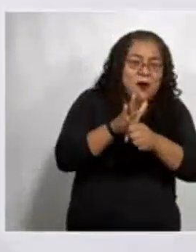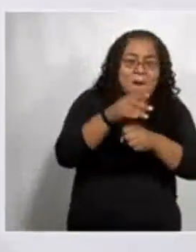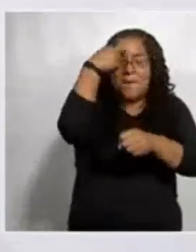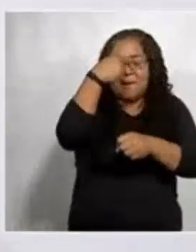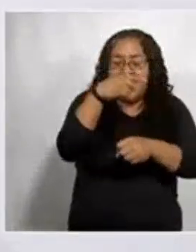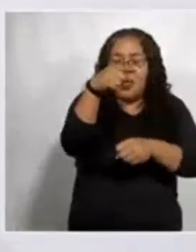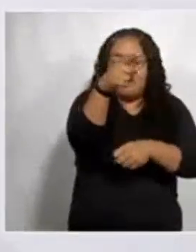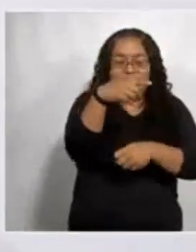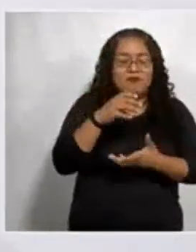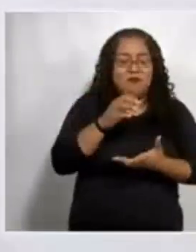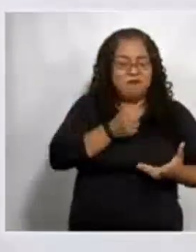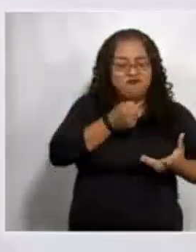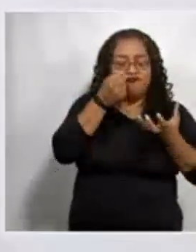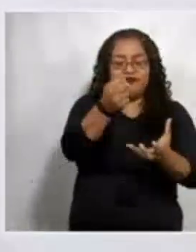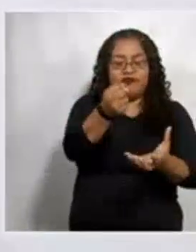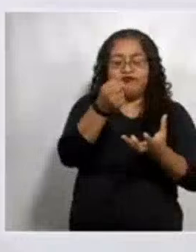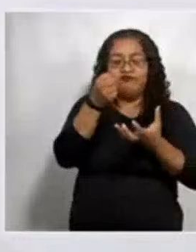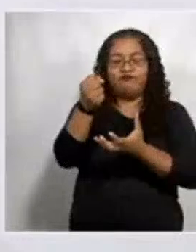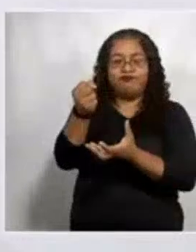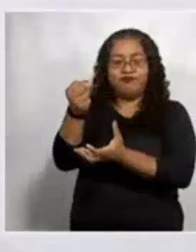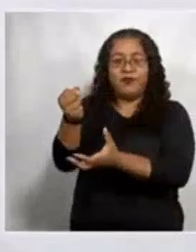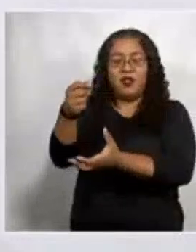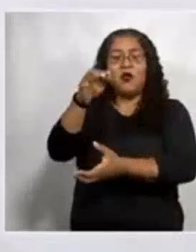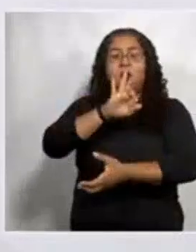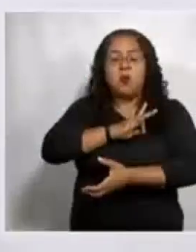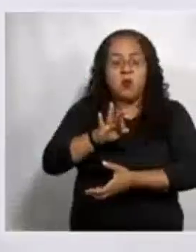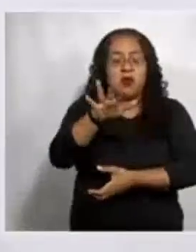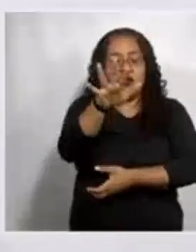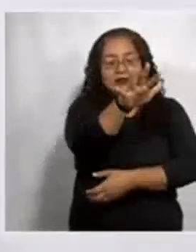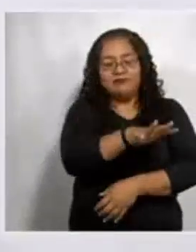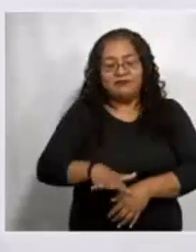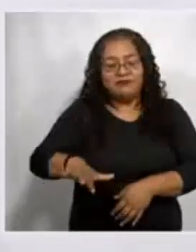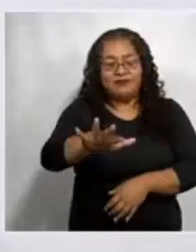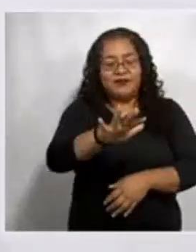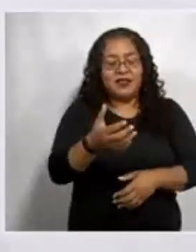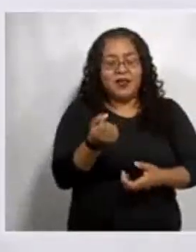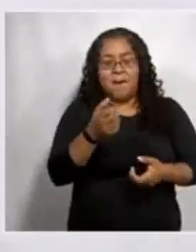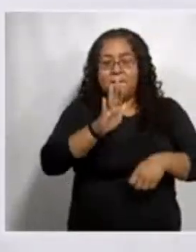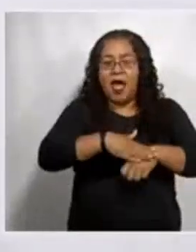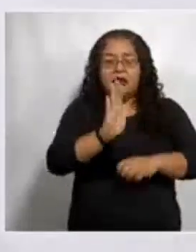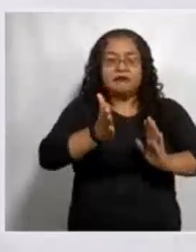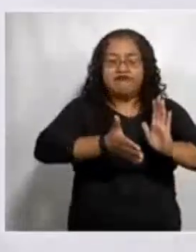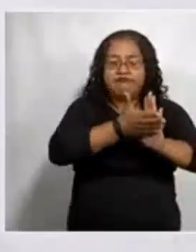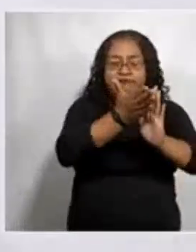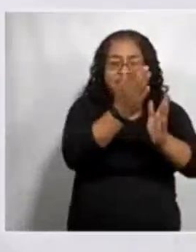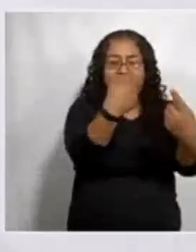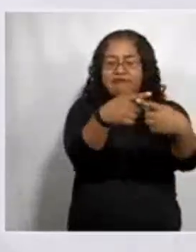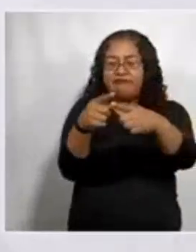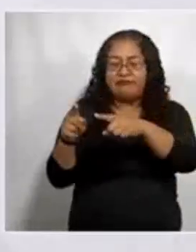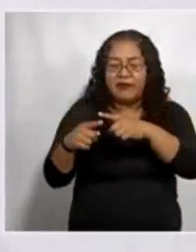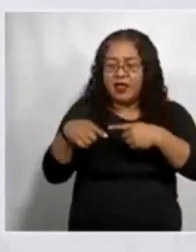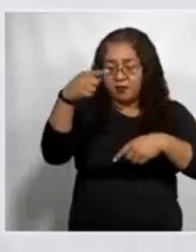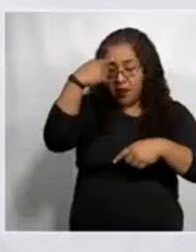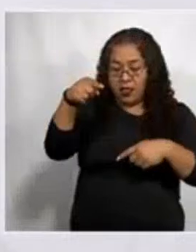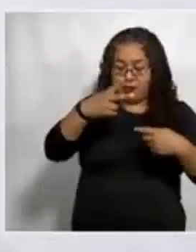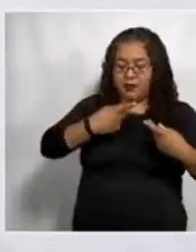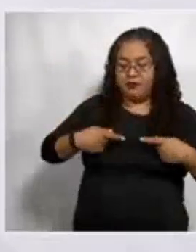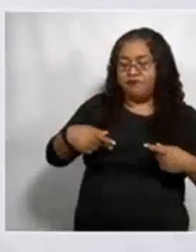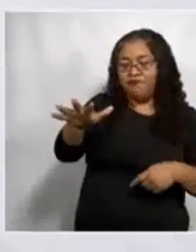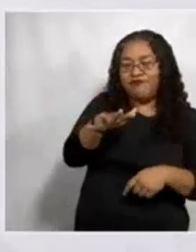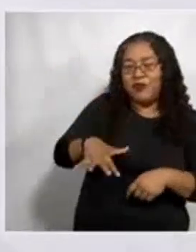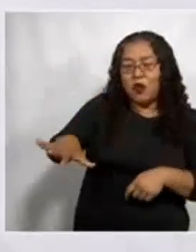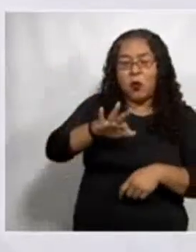poco ya inició ese proceso y vamos a garantizar el acceso a la salud de calidad gratuita,